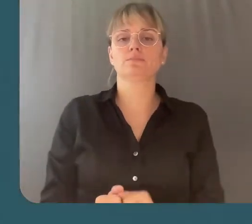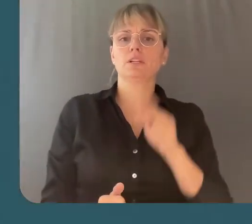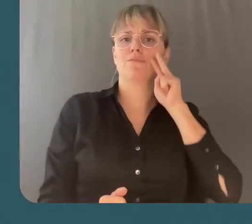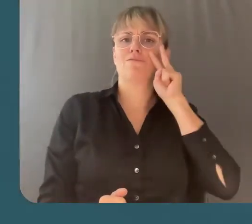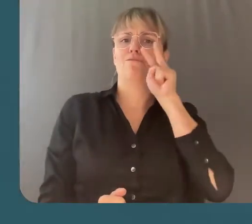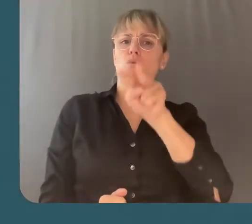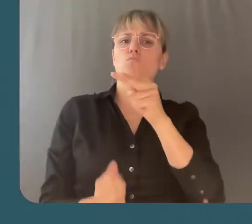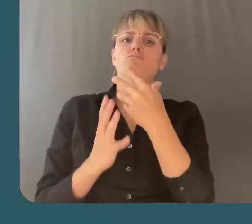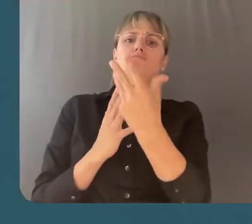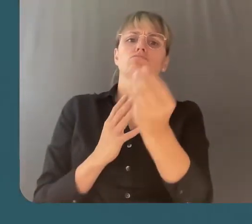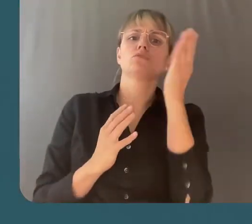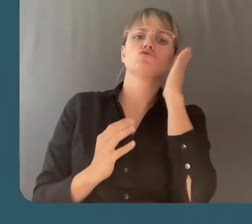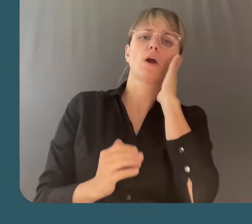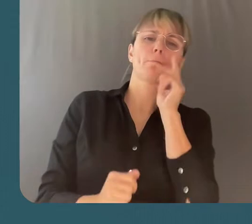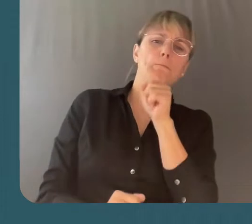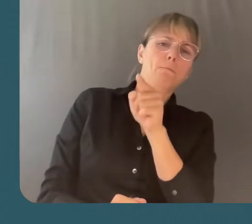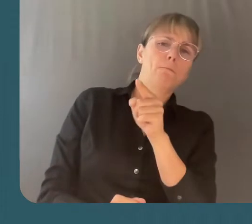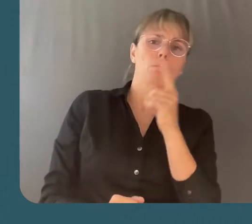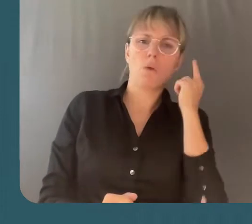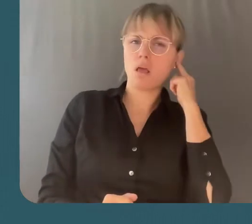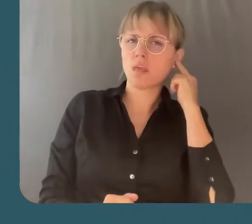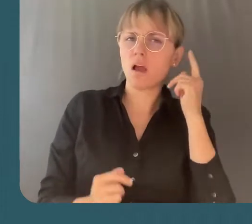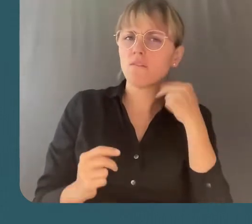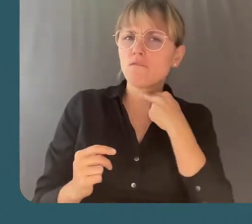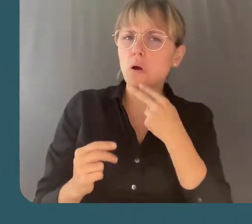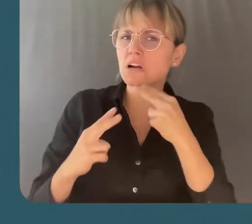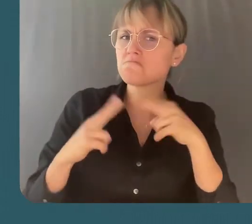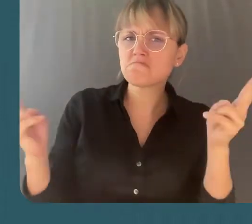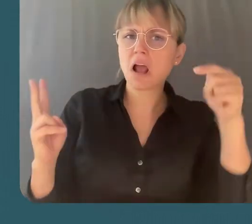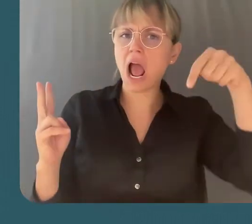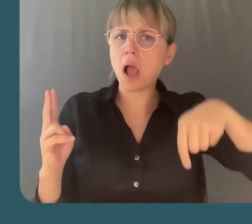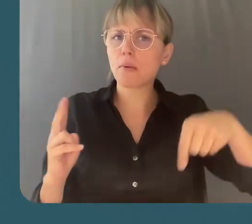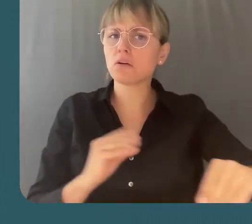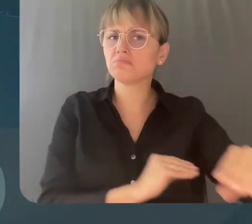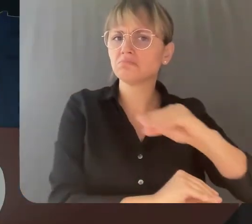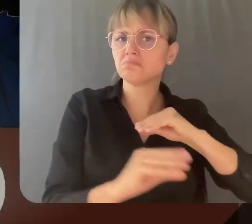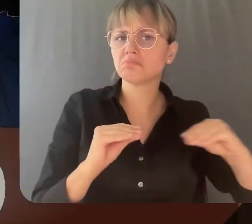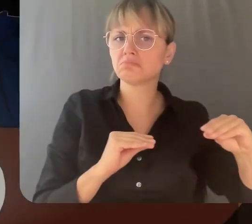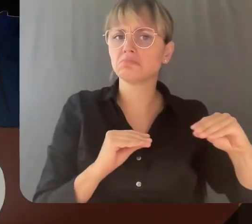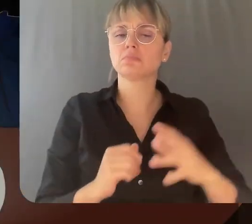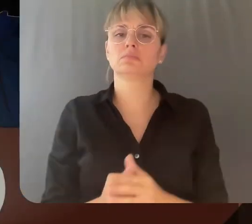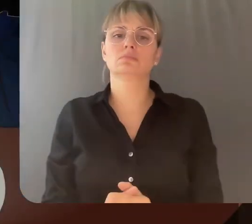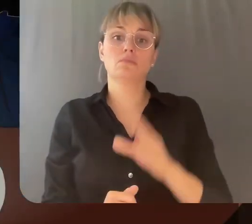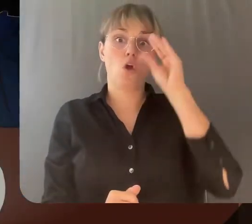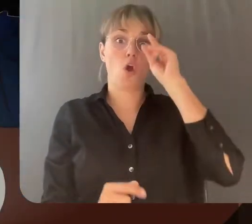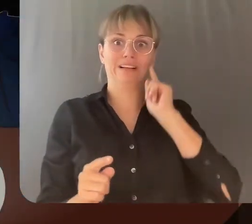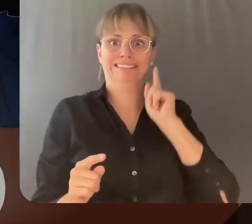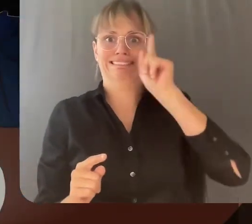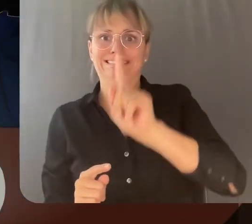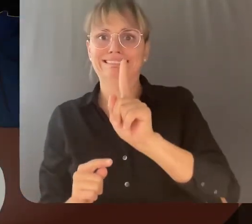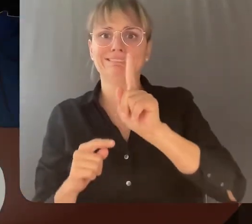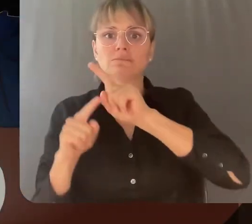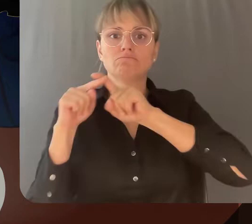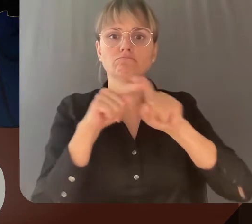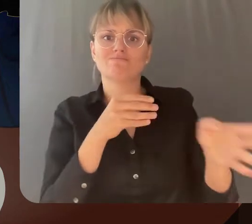Vue à l'extérieur de la chambre. Tu entends des voix inconnues en bas. Un homme dans le placard avec la porte fermée.